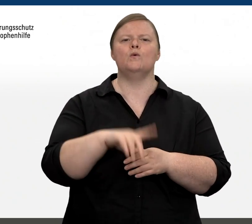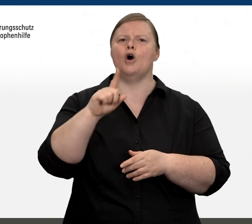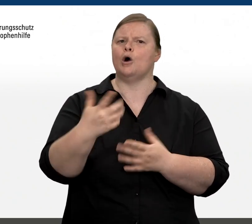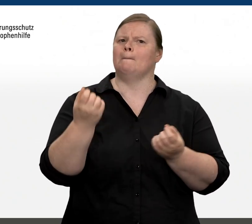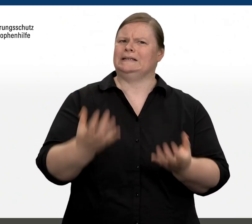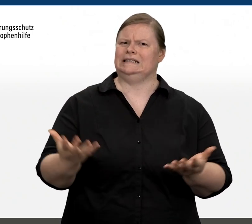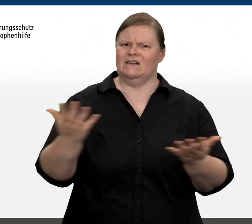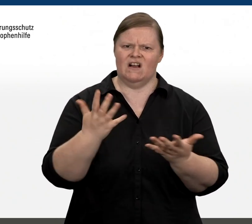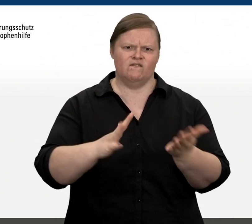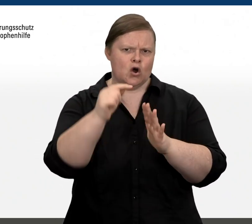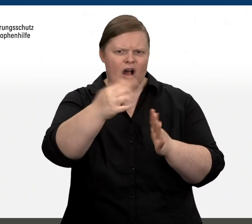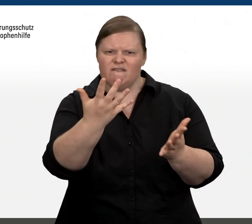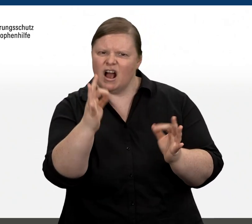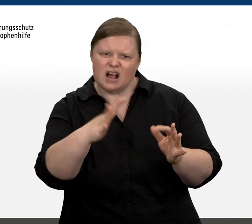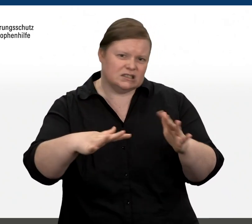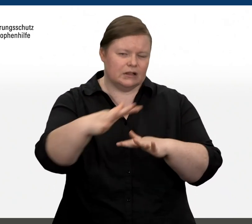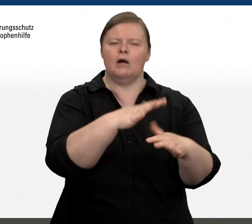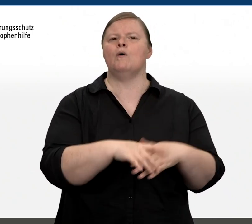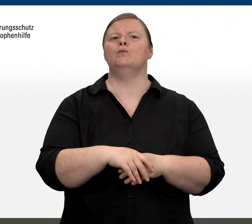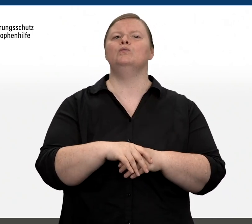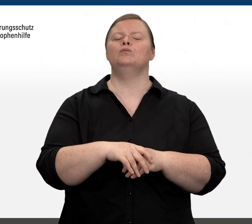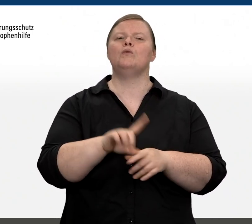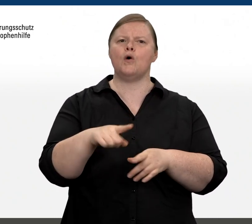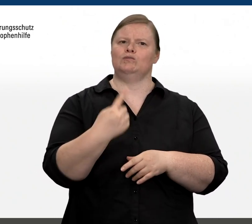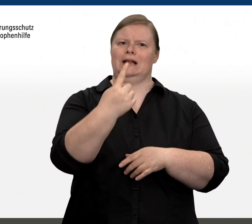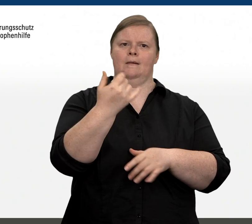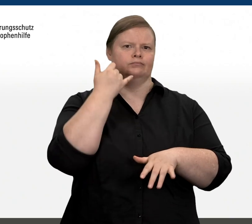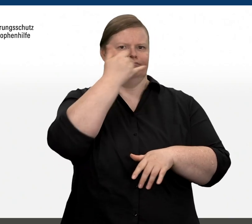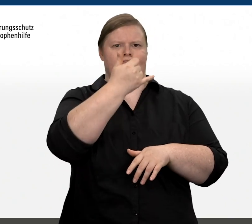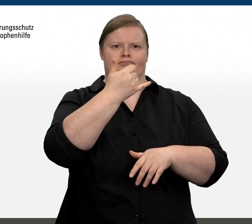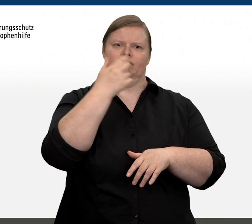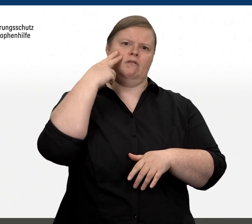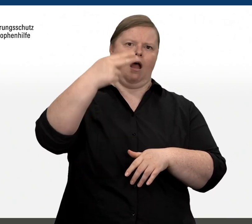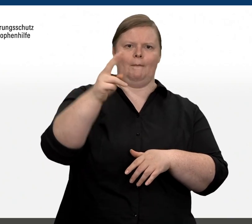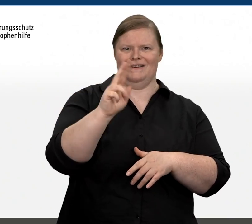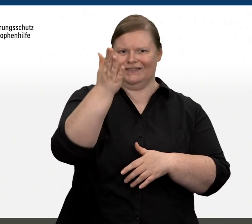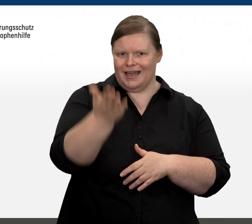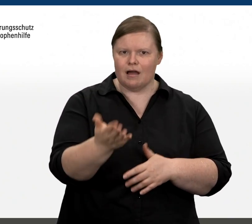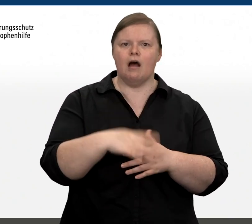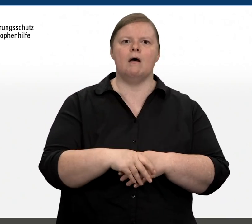Was ist passiert? Wer ruft an?